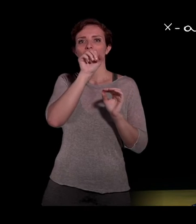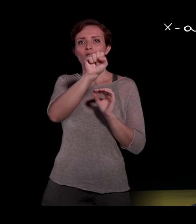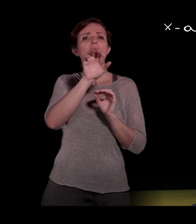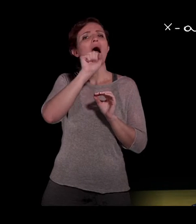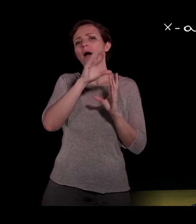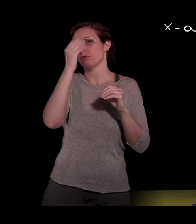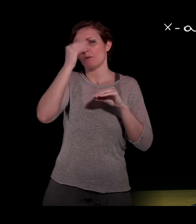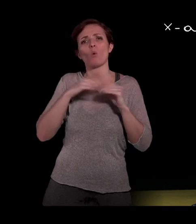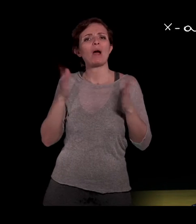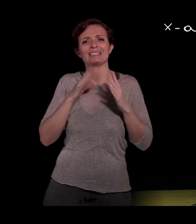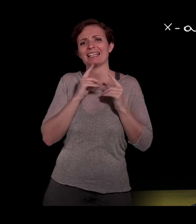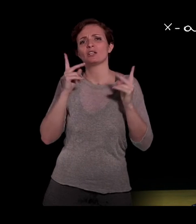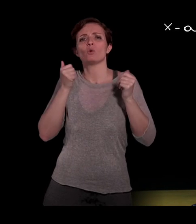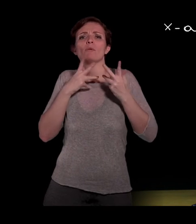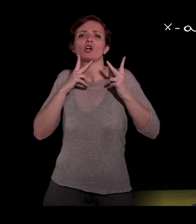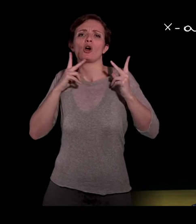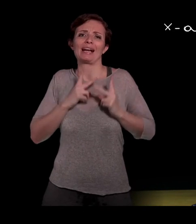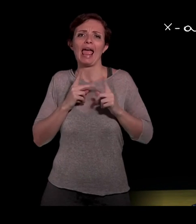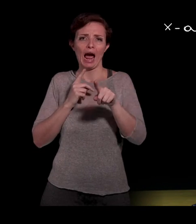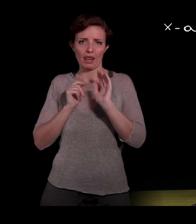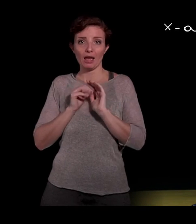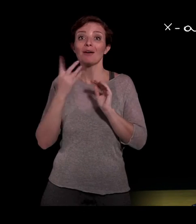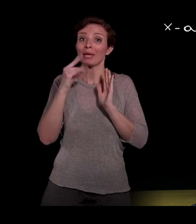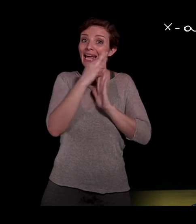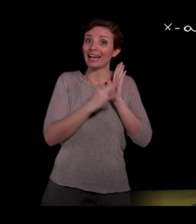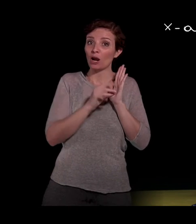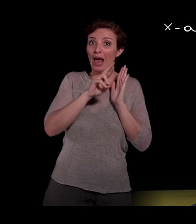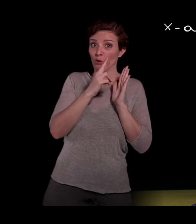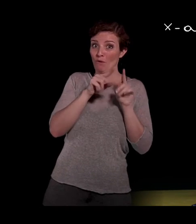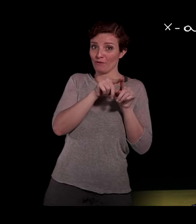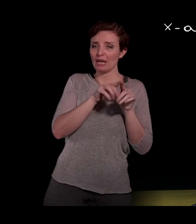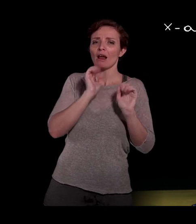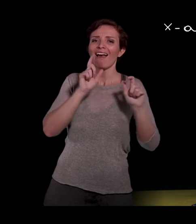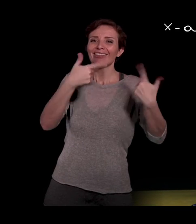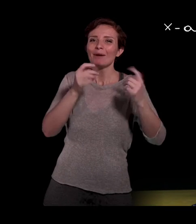con a con qualunque numero reale. Consente di calcolare in maniera molto rapida,